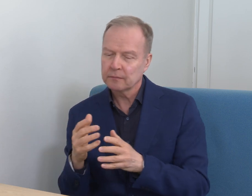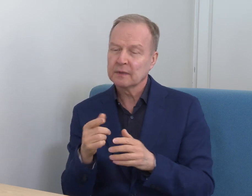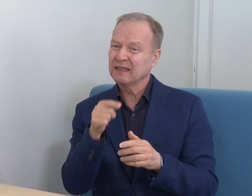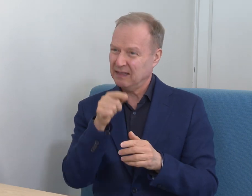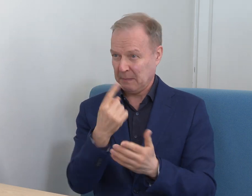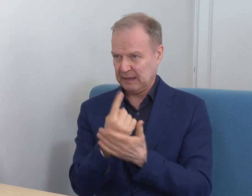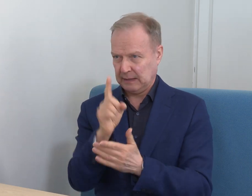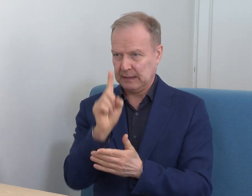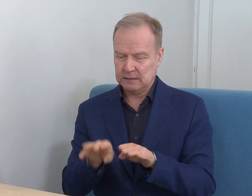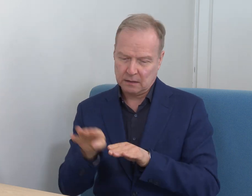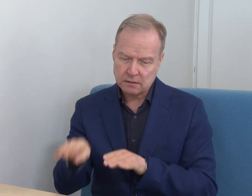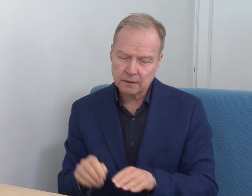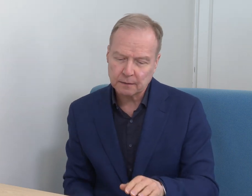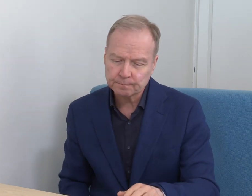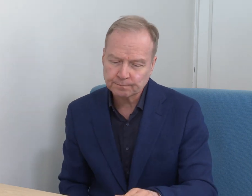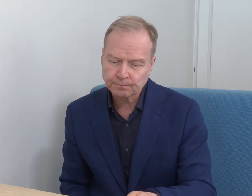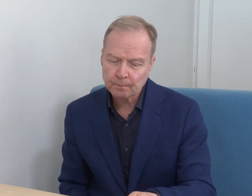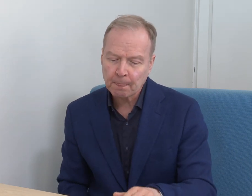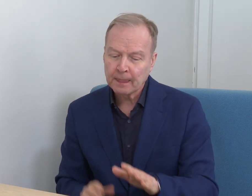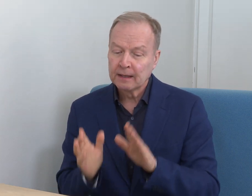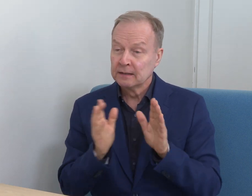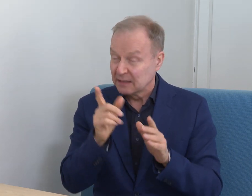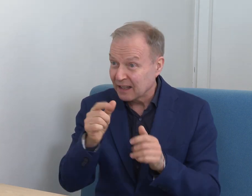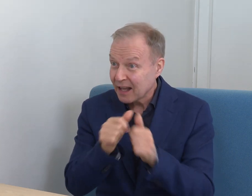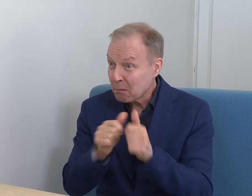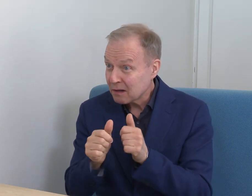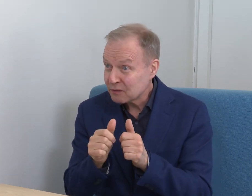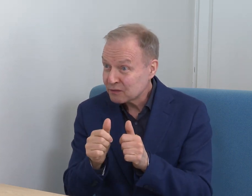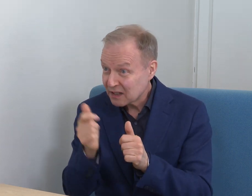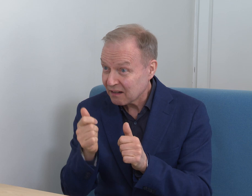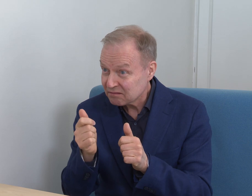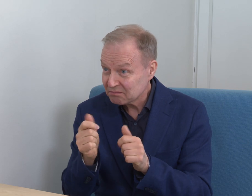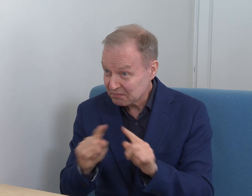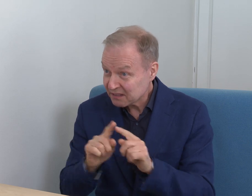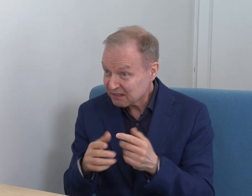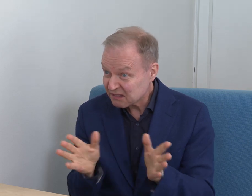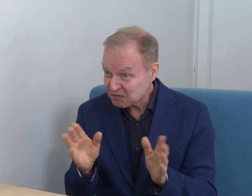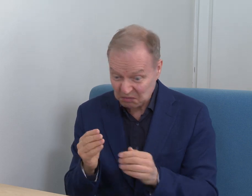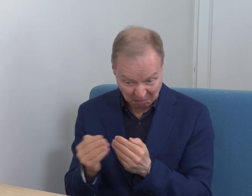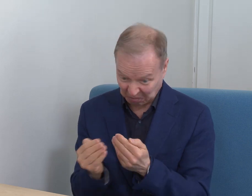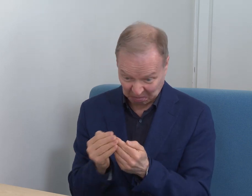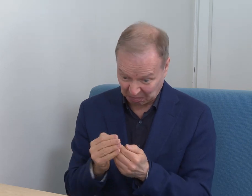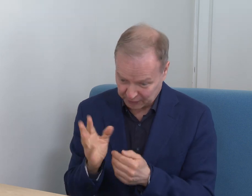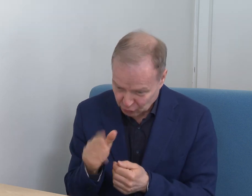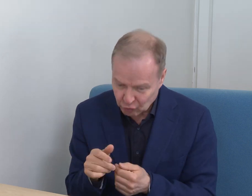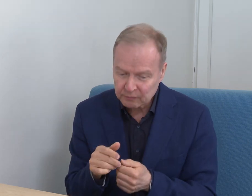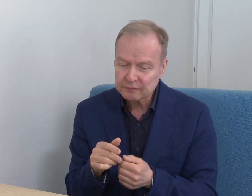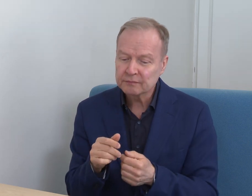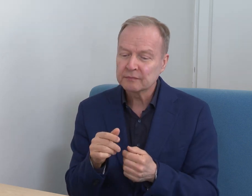Tämä on yksi tärkeimmistä askeleista. Kela avaa pian tulkkauspalveluiden kilpailutuksen ja -